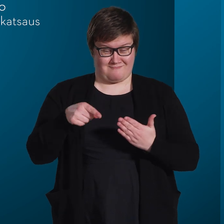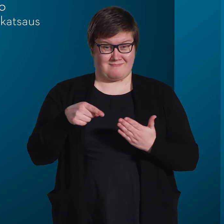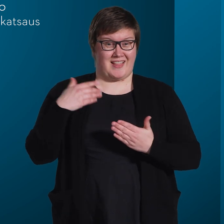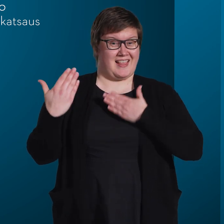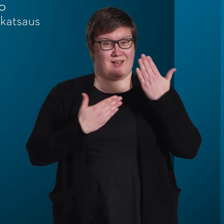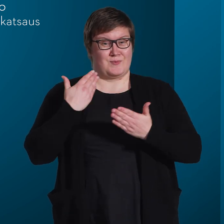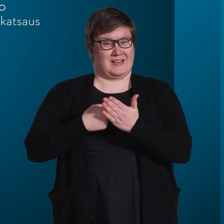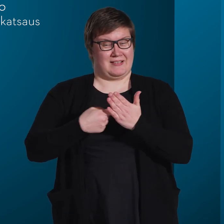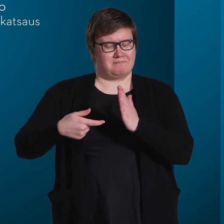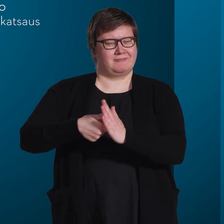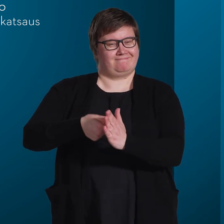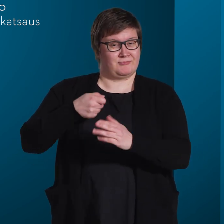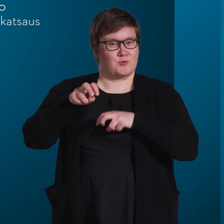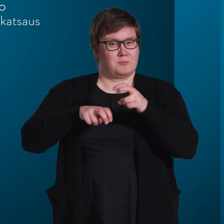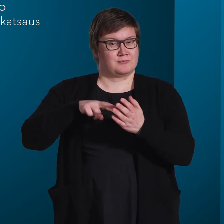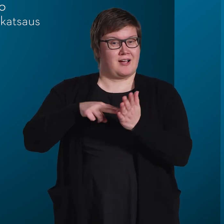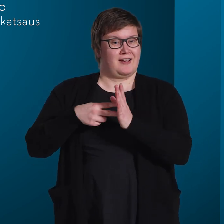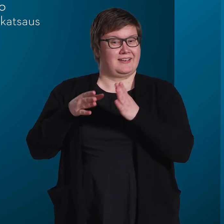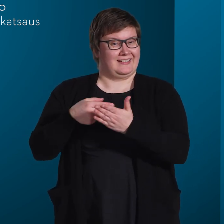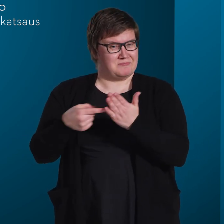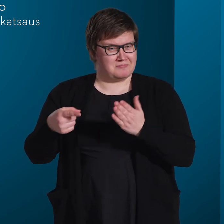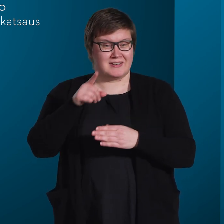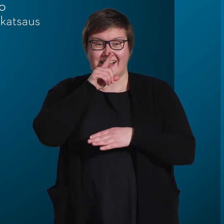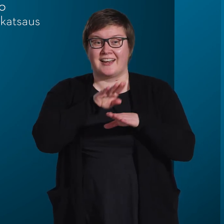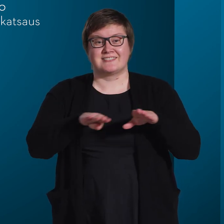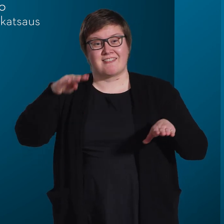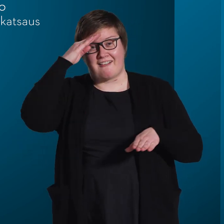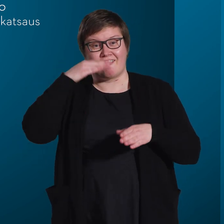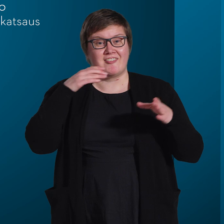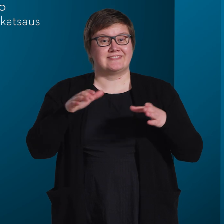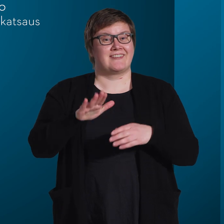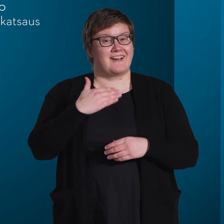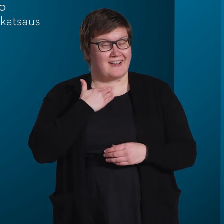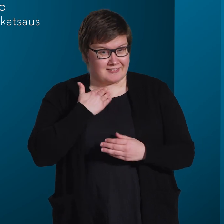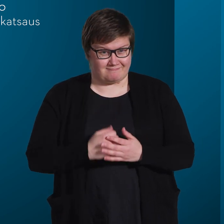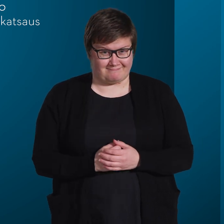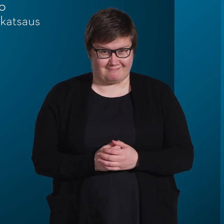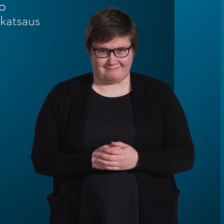viittomakielisen Hiljaisen kansan äänet -laulun.